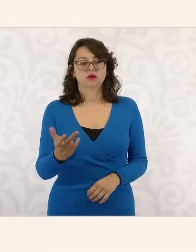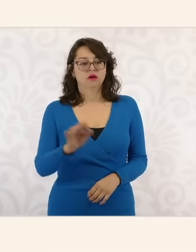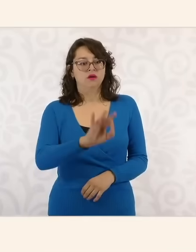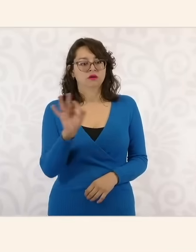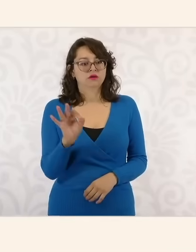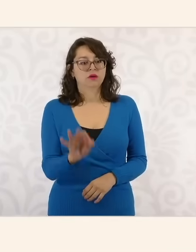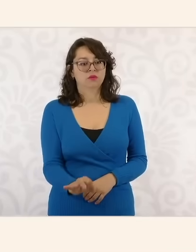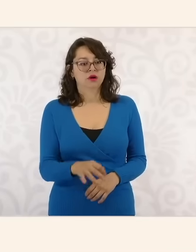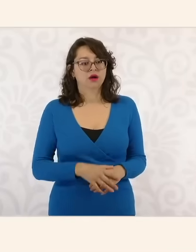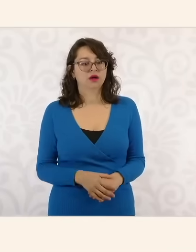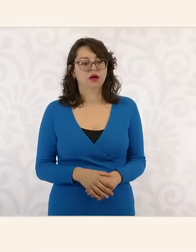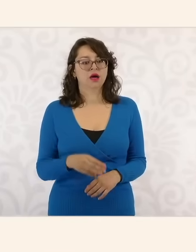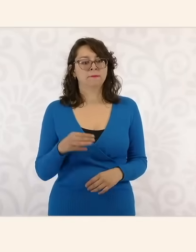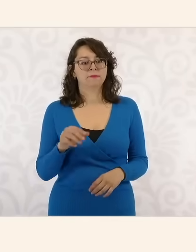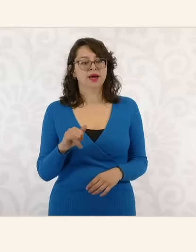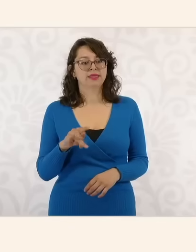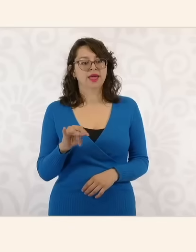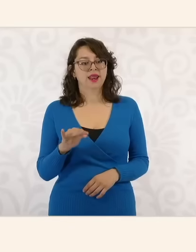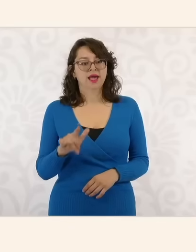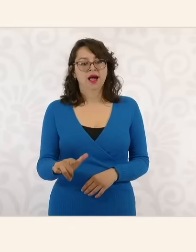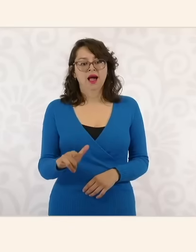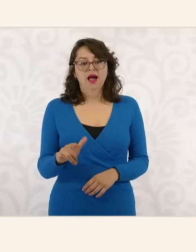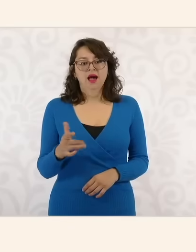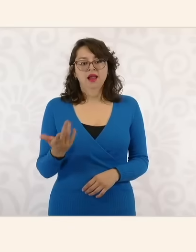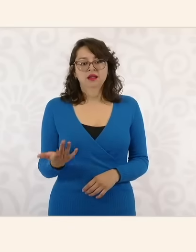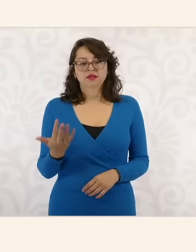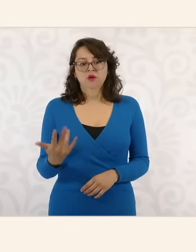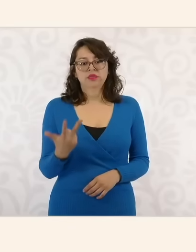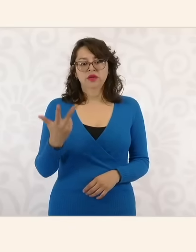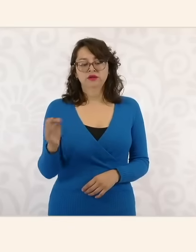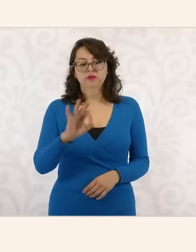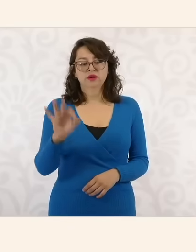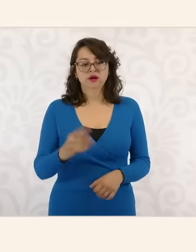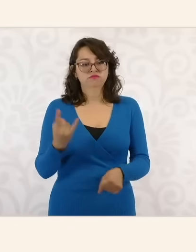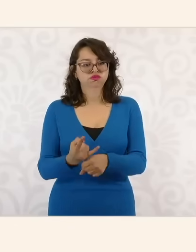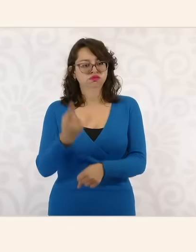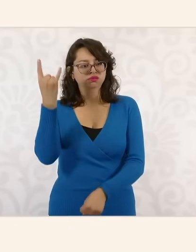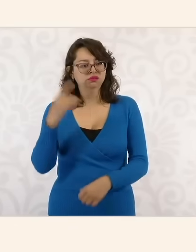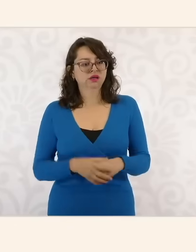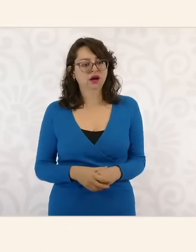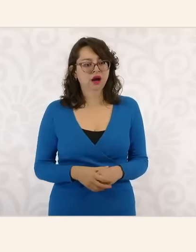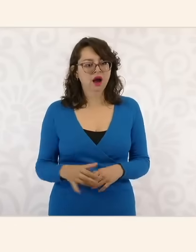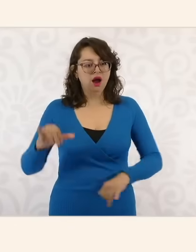hospitalario, 39,000 piezas incumplidas, 58% en cumplimiento. Laboratorios Eurofarma,